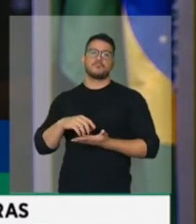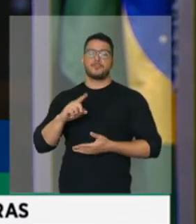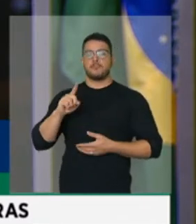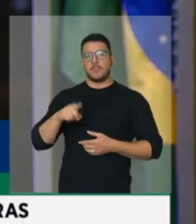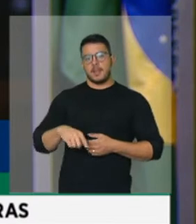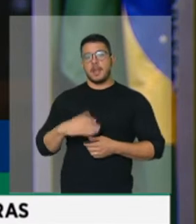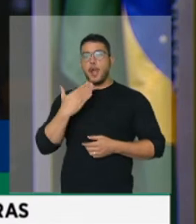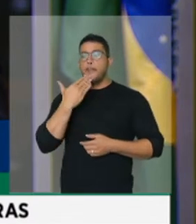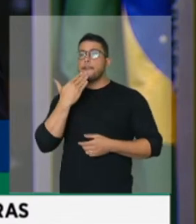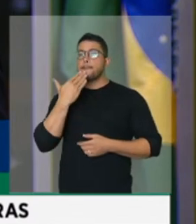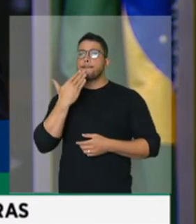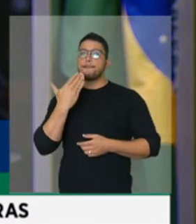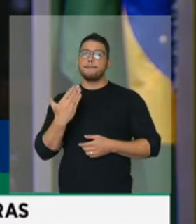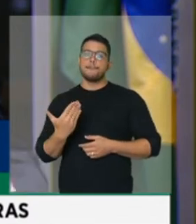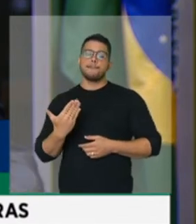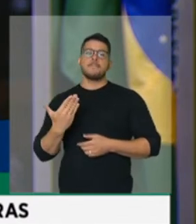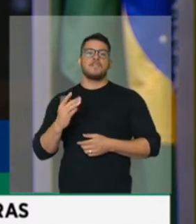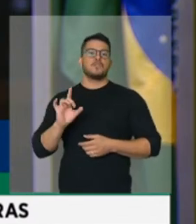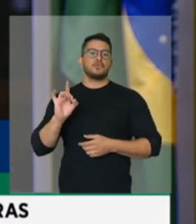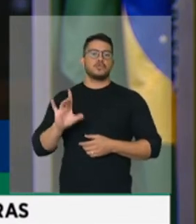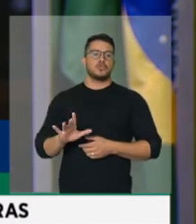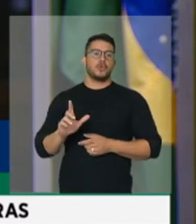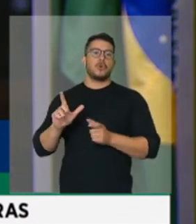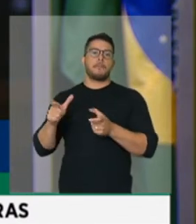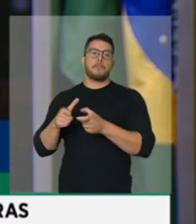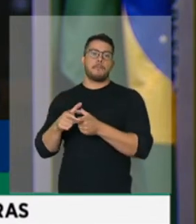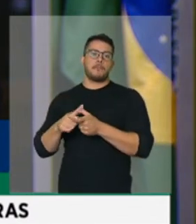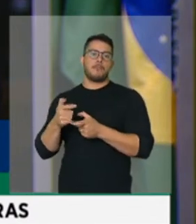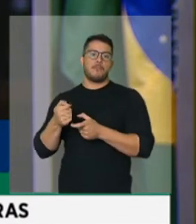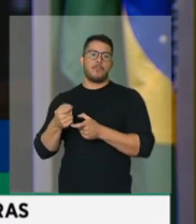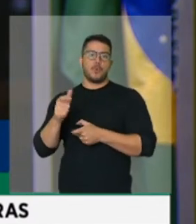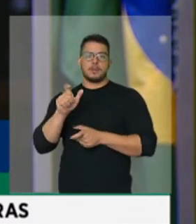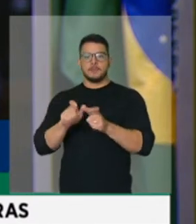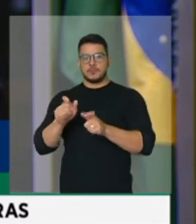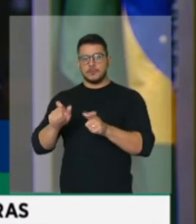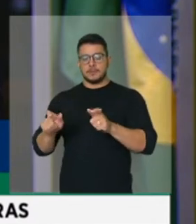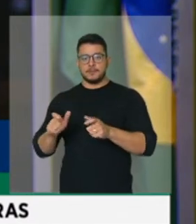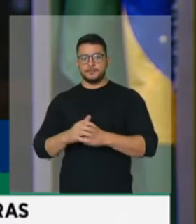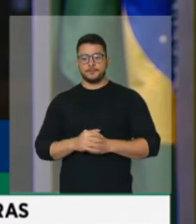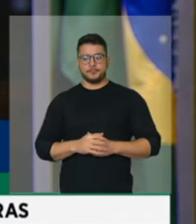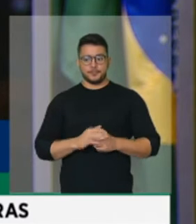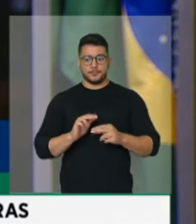PARA GRUPOS POLÍTICOS QUE DELAS SE DAON AM, PARA GRUPOS DE CORPORAÇÕES QUE DELAS SE